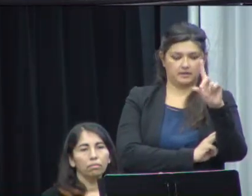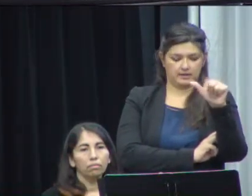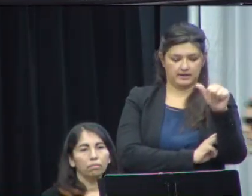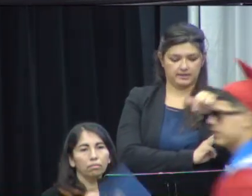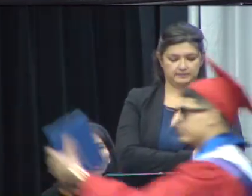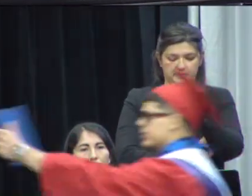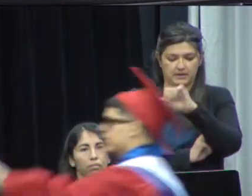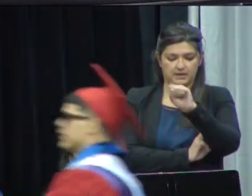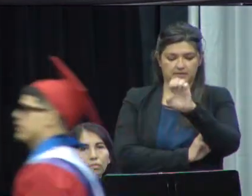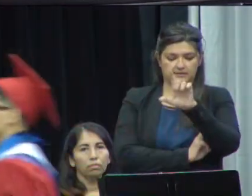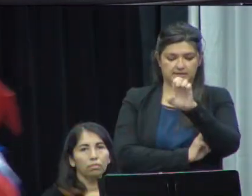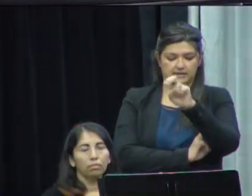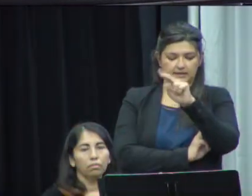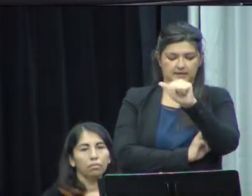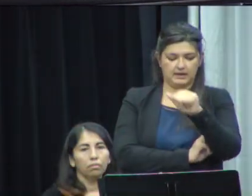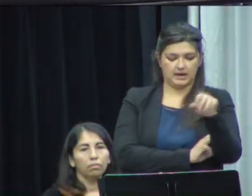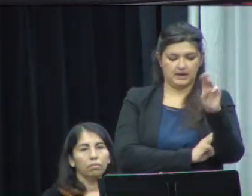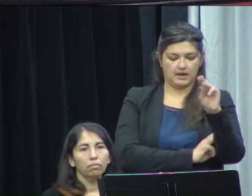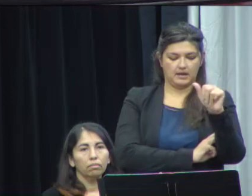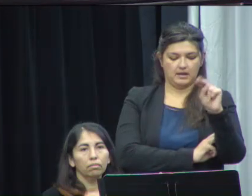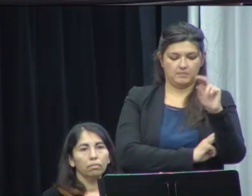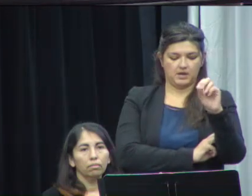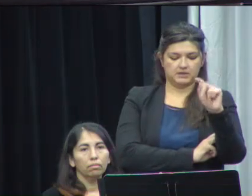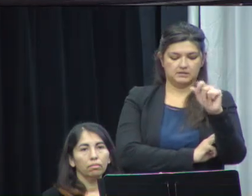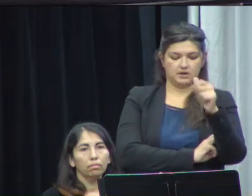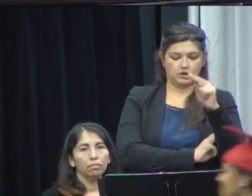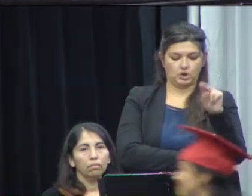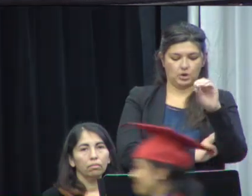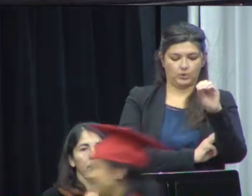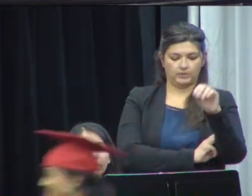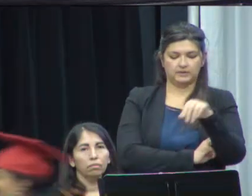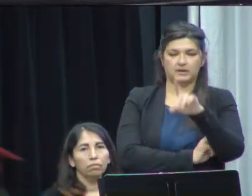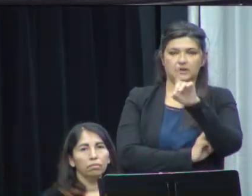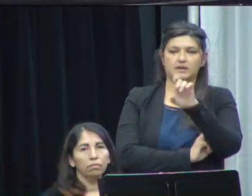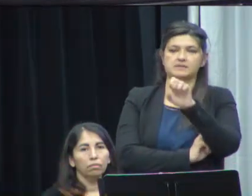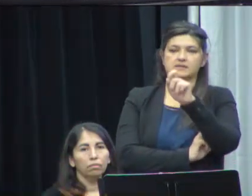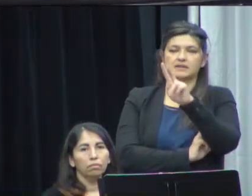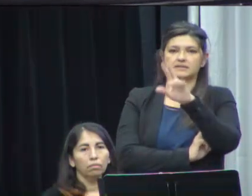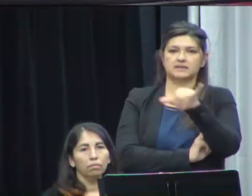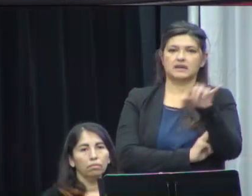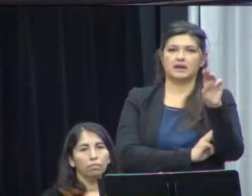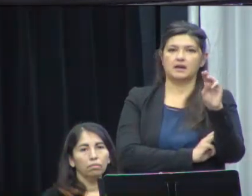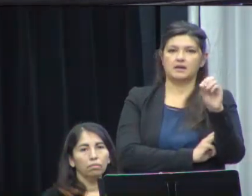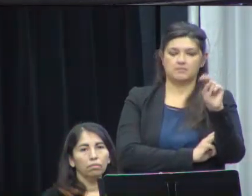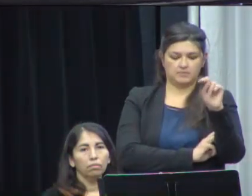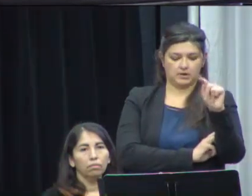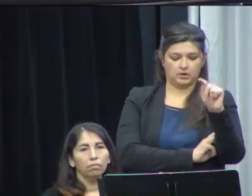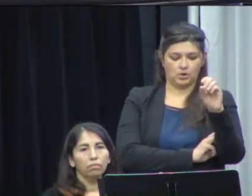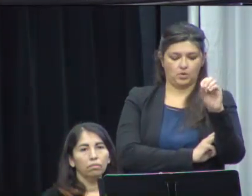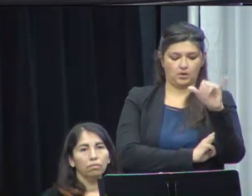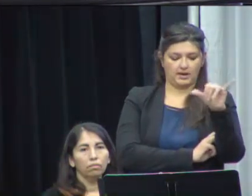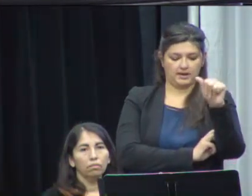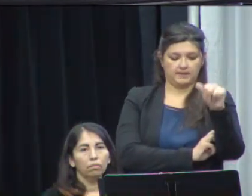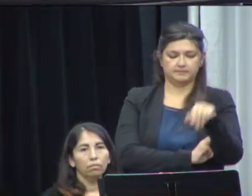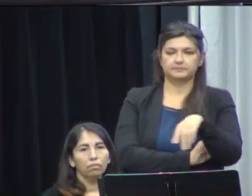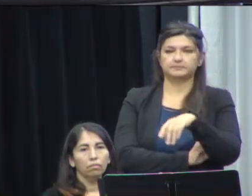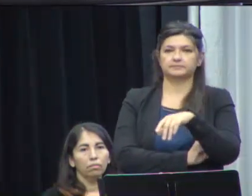(audience applauds) Destiny Blaze Montoya. (audience applauds)